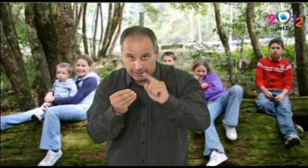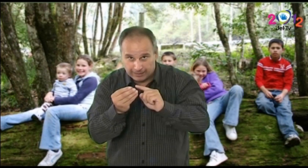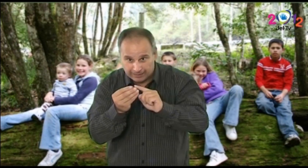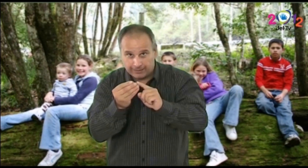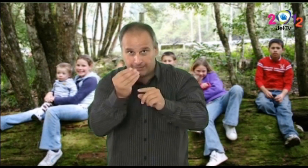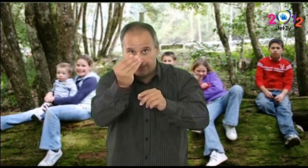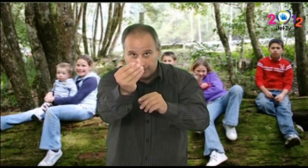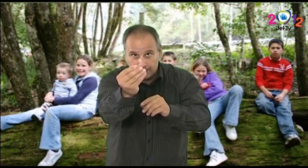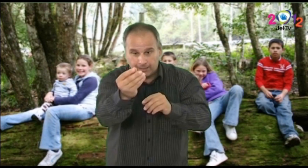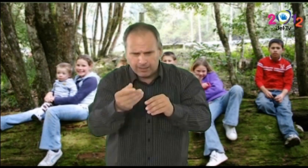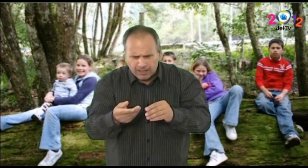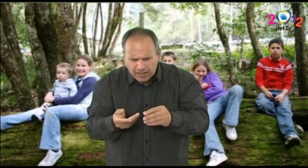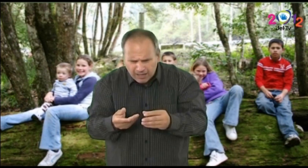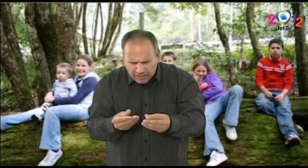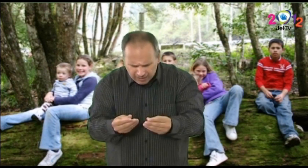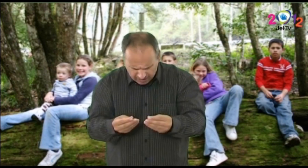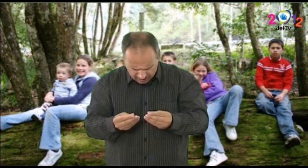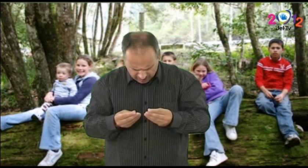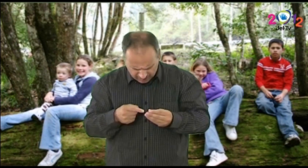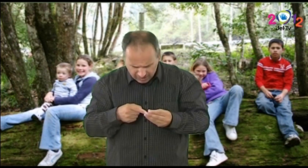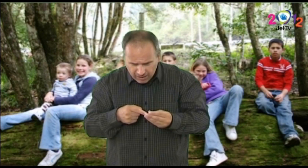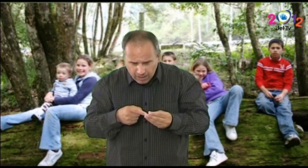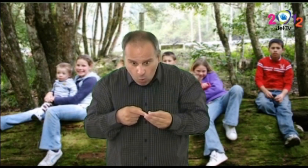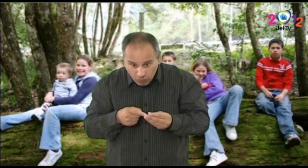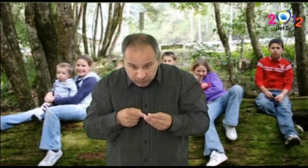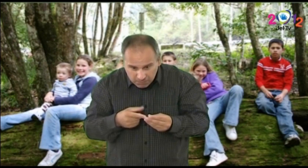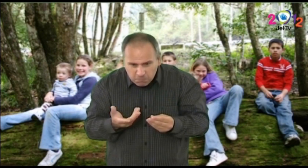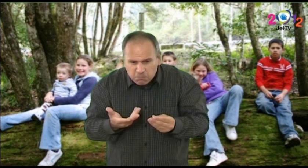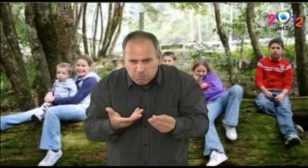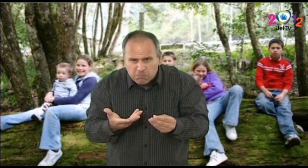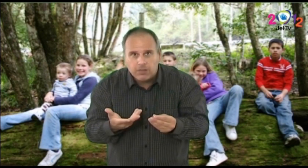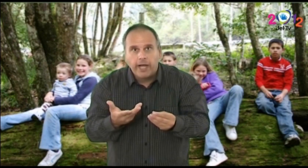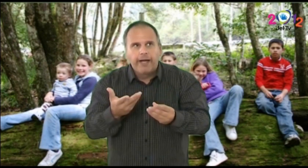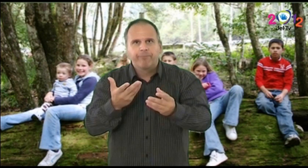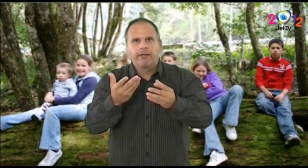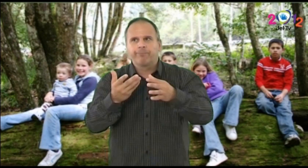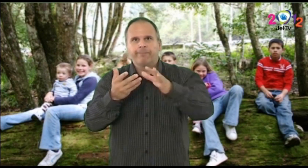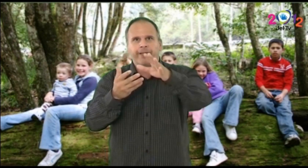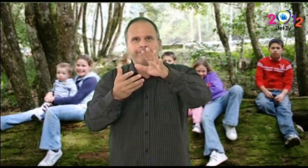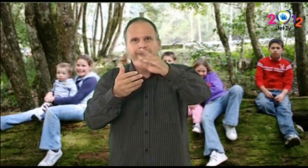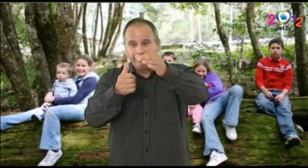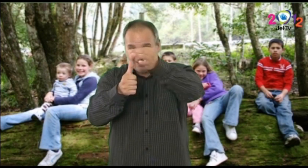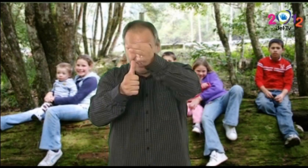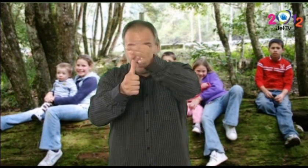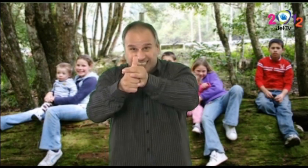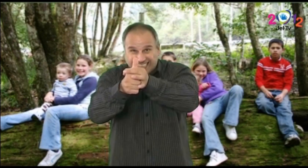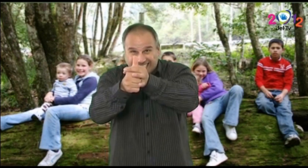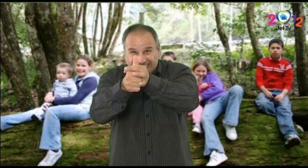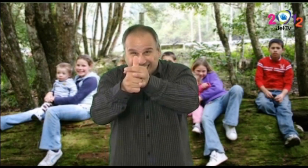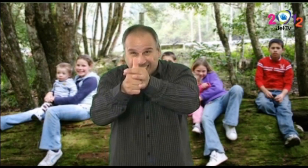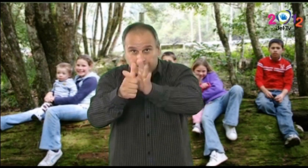Odaadja a férfinak, aki ismét csodálkozik. Ez óvszer? - kérdezi. Fel kell húzni, az ujján mutatja, hogyan.